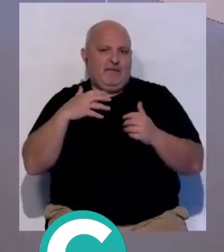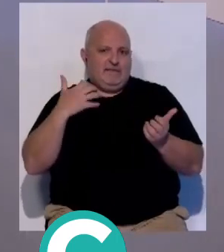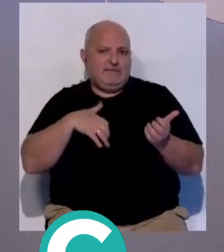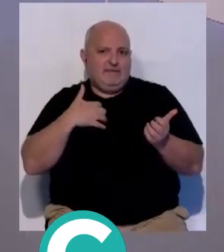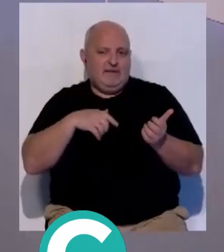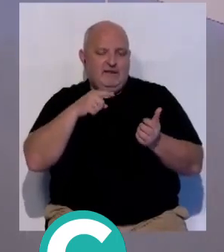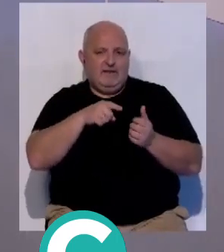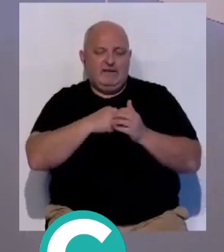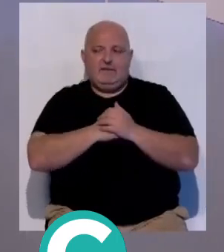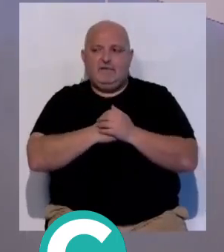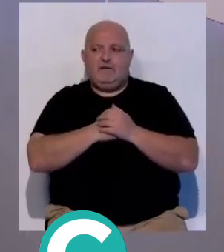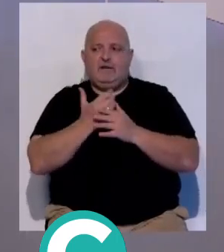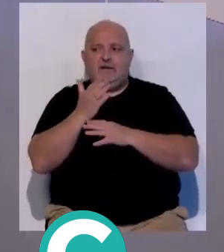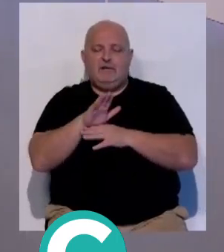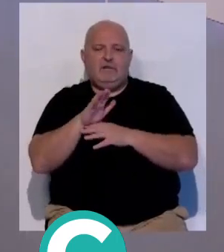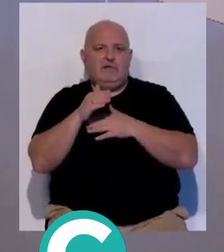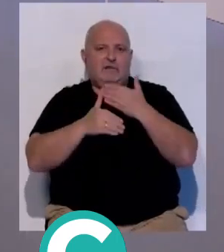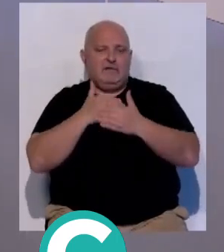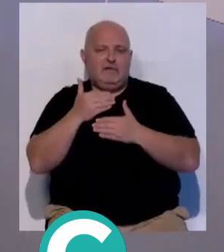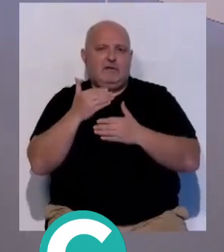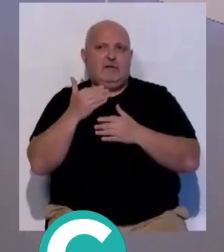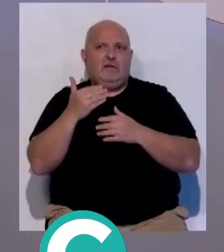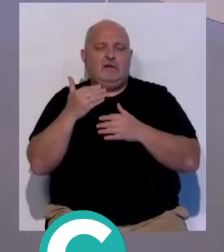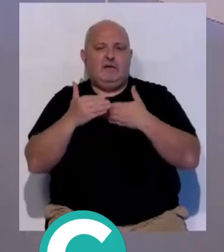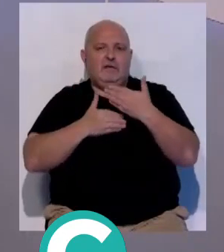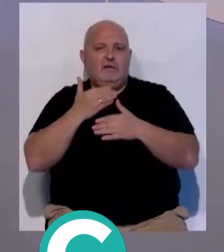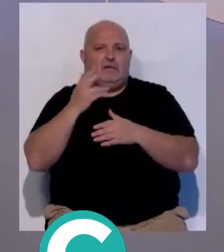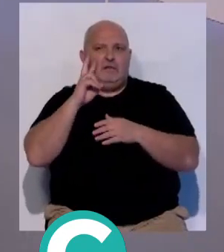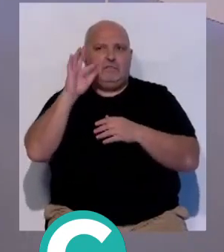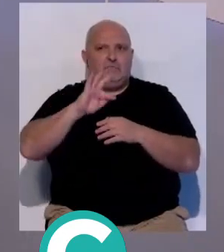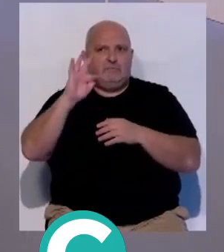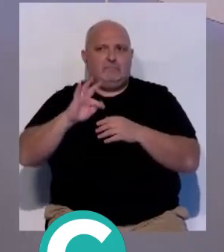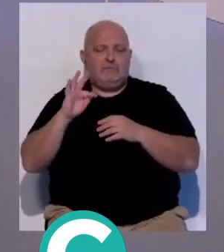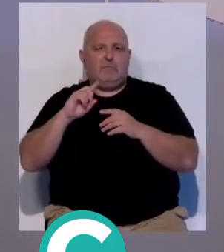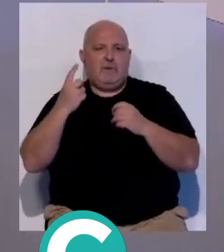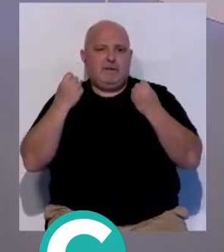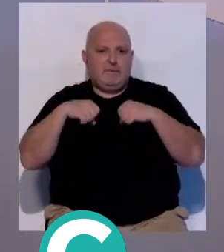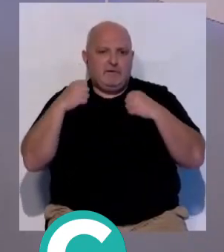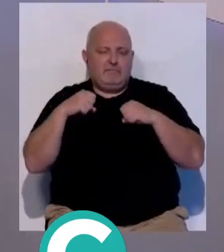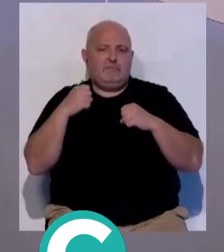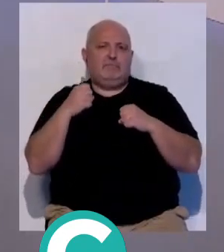Sevilla Fútbol Club o la presentación la vimos que hubo ese primer entrenamiento hubo una rueda de